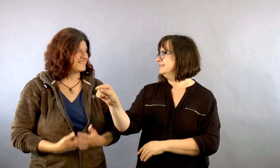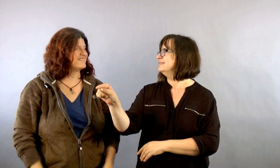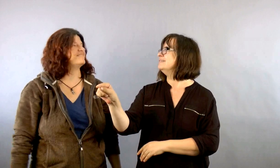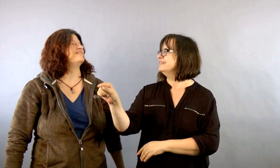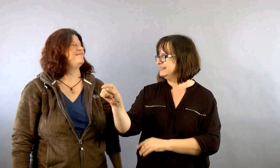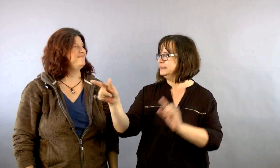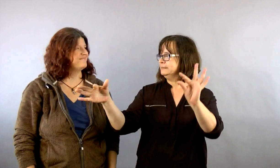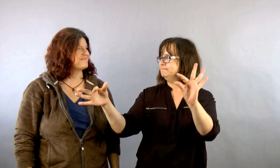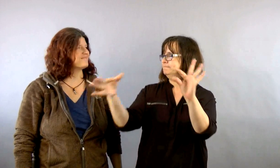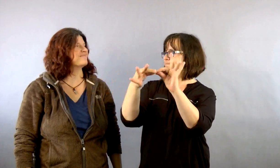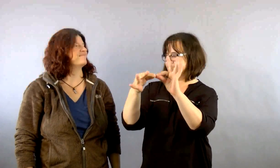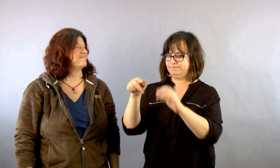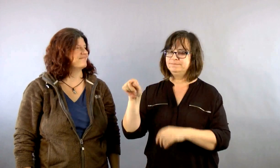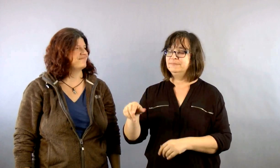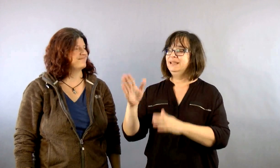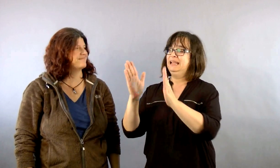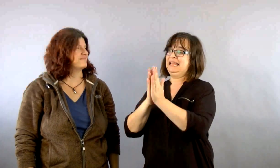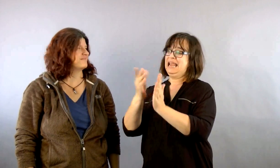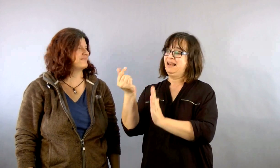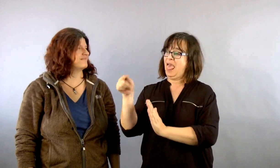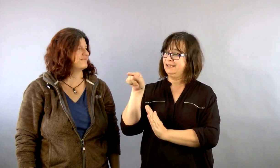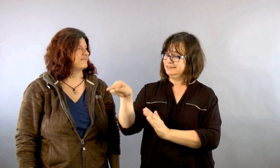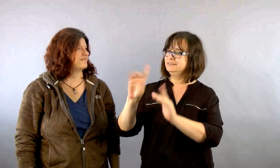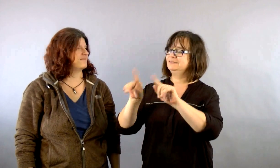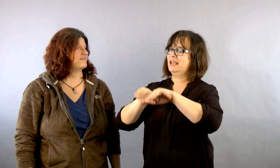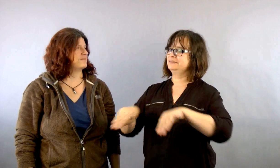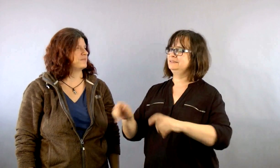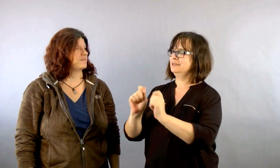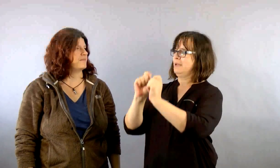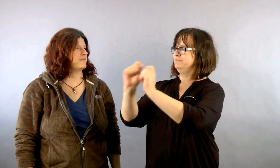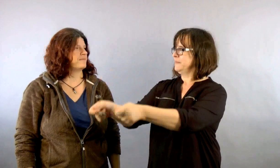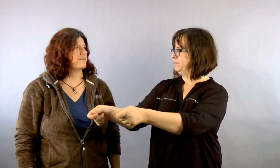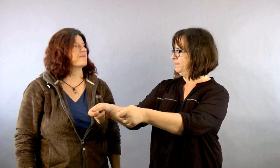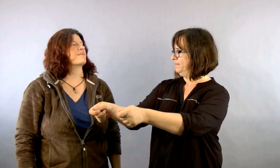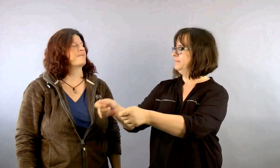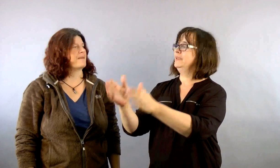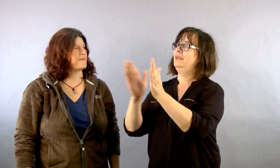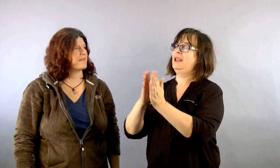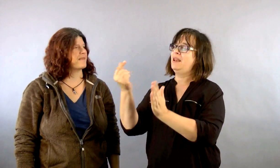Kirchgeld und Kirchensteuer gehören also zusammen. Kirchgeld wird getrennt gefordert